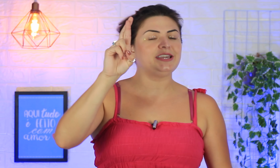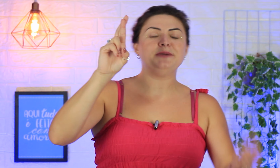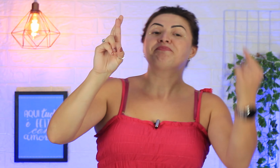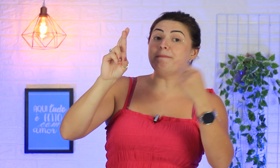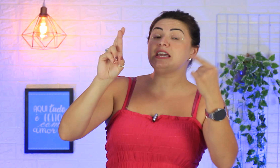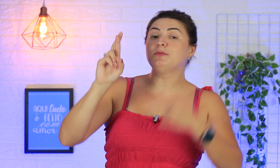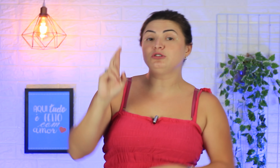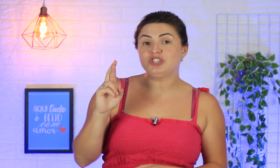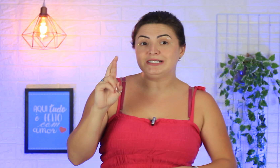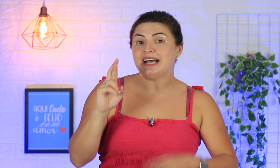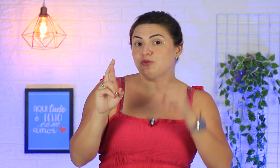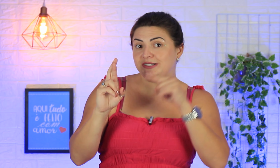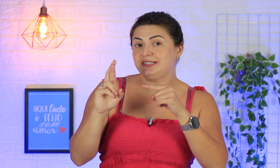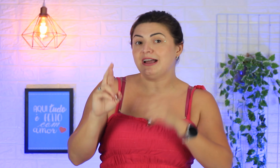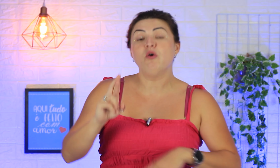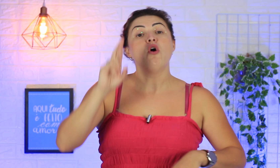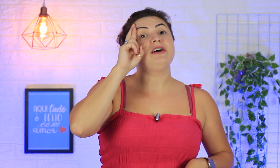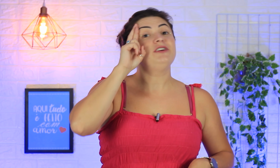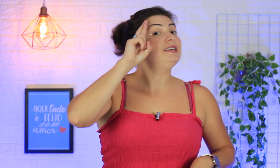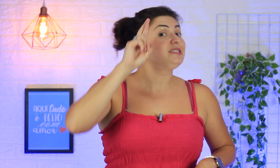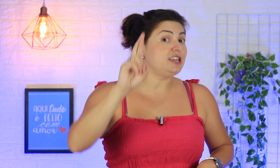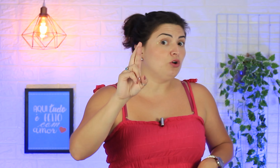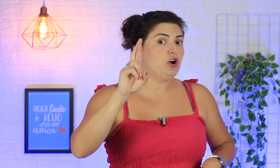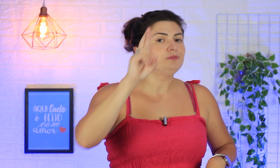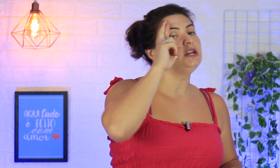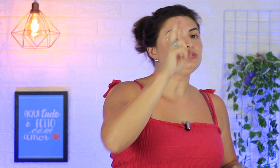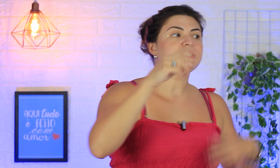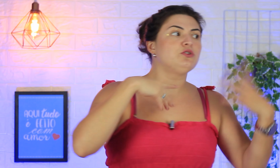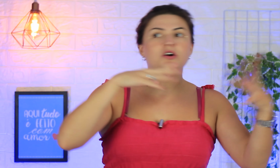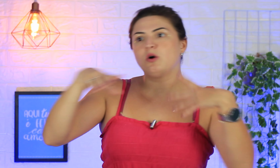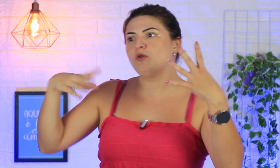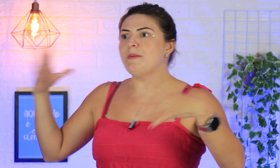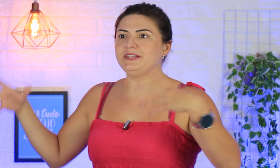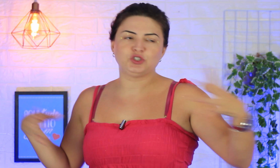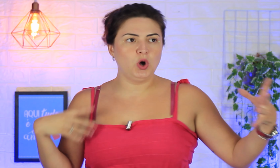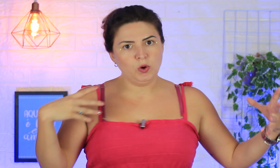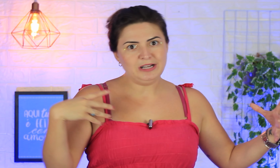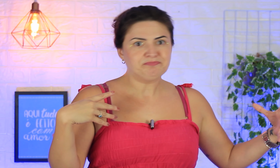aqui também é muito utilizado esse sinal para falar senhor tanto senhor alguma pessoa pessoa